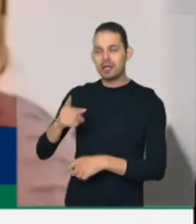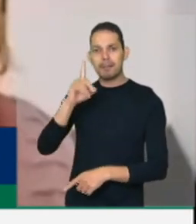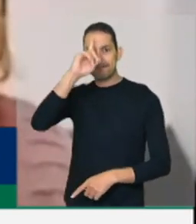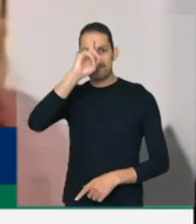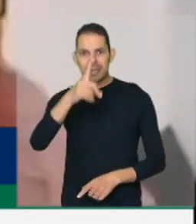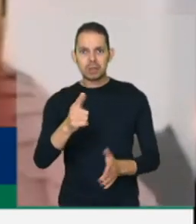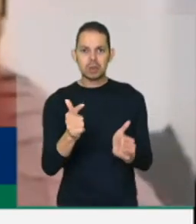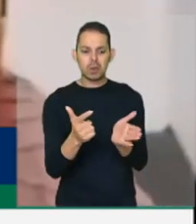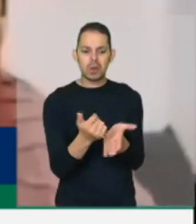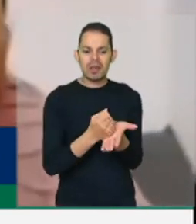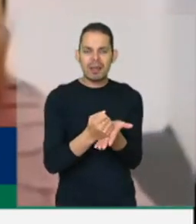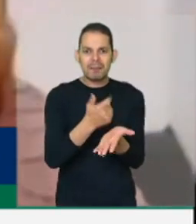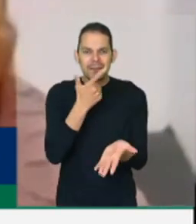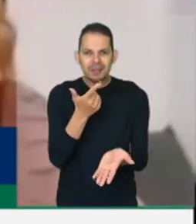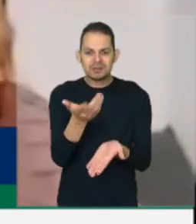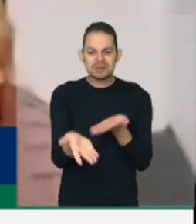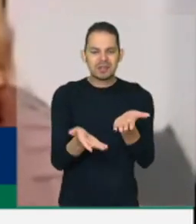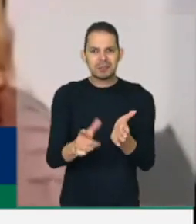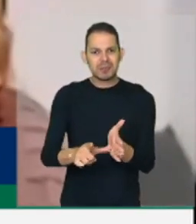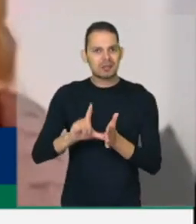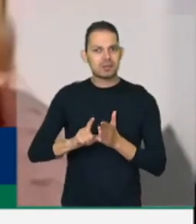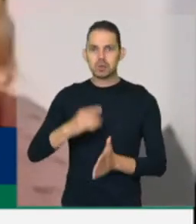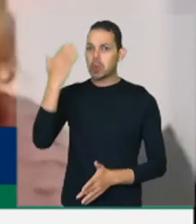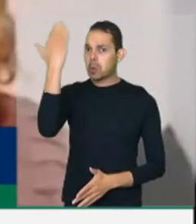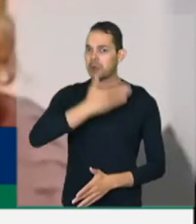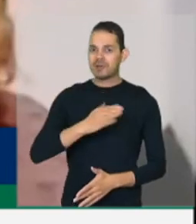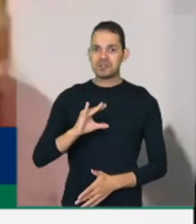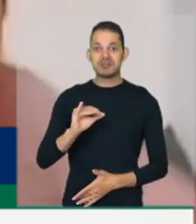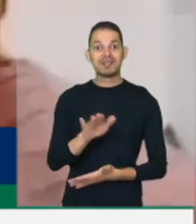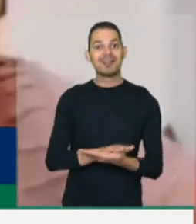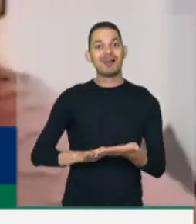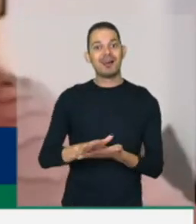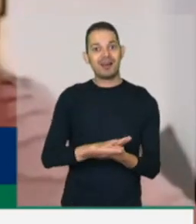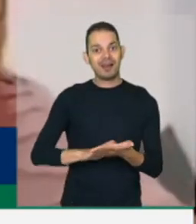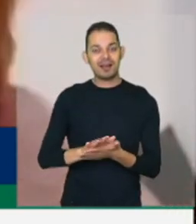PRECOCE. QUE ALÉM DE JÁ NÃO TER NENHUMA COMPROVAÇÃO CIENTÍFICA, ELE OBRIGOU O MINISTRO GENERAL QUE TAMBÉM